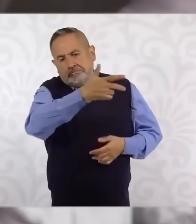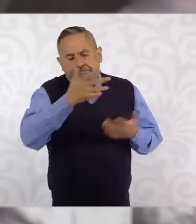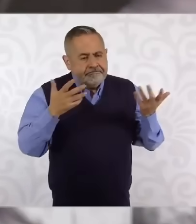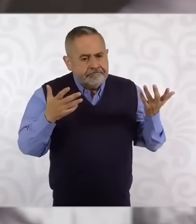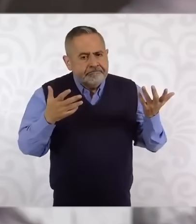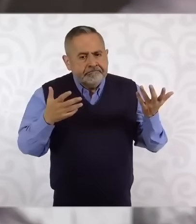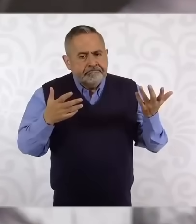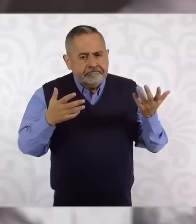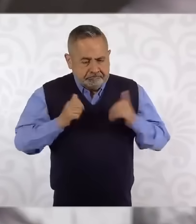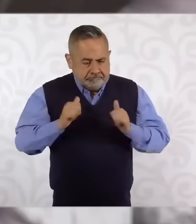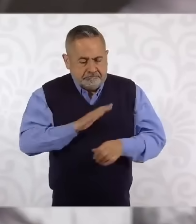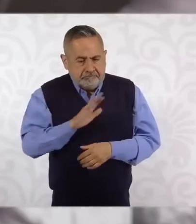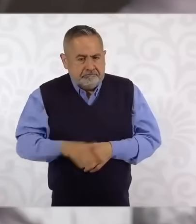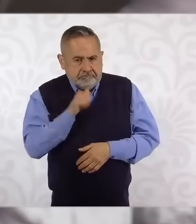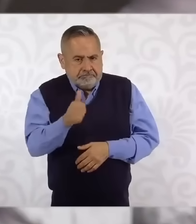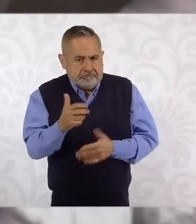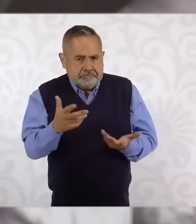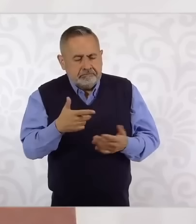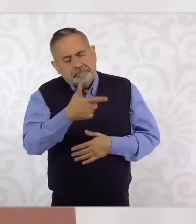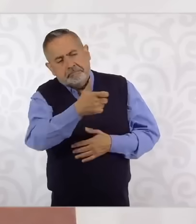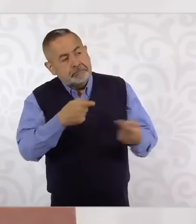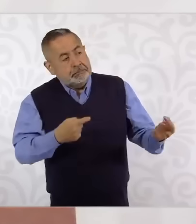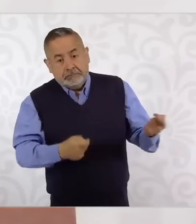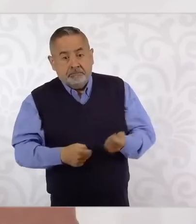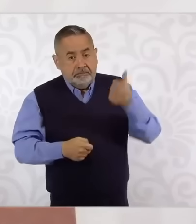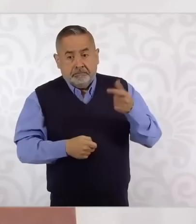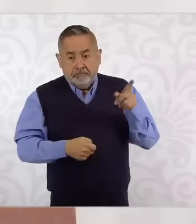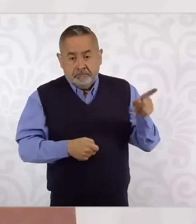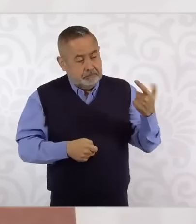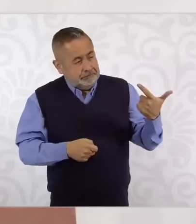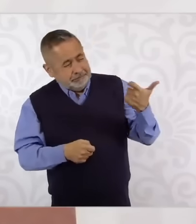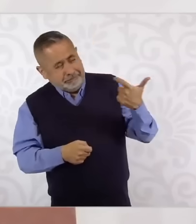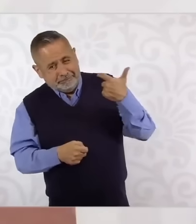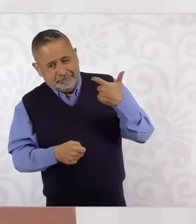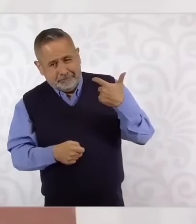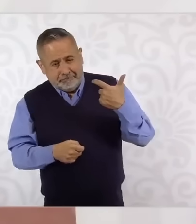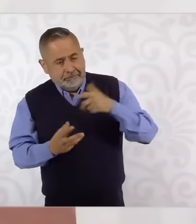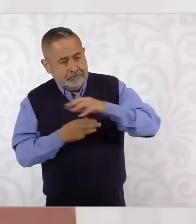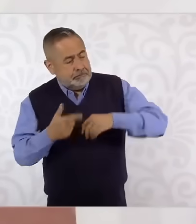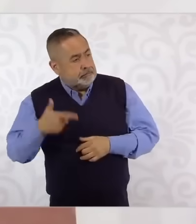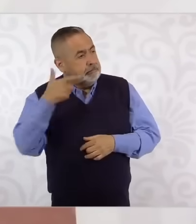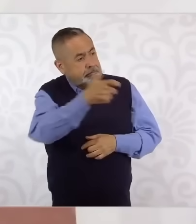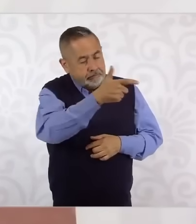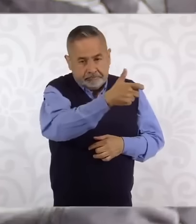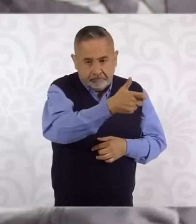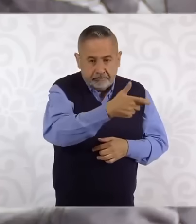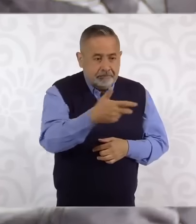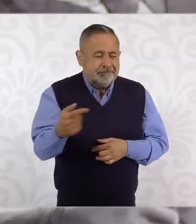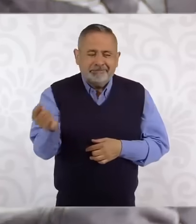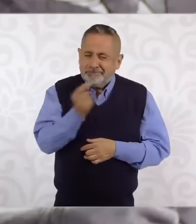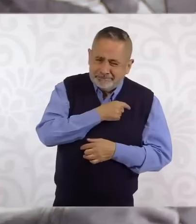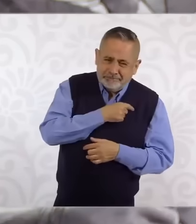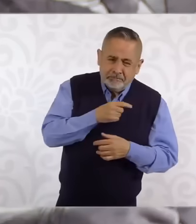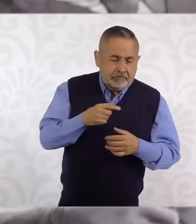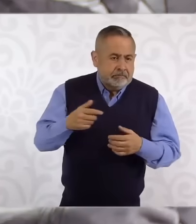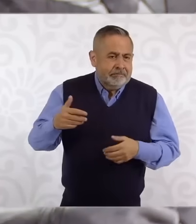a esta a esta ley. Ella es herido. El personal de sanidad le brinda los los primeros auxilios a los